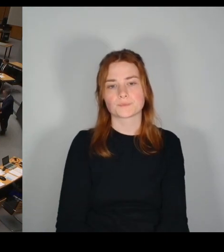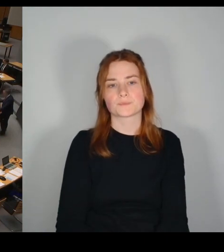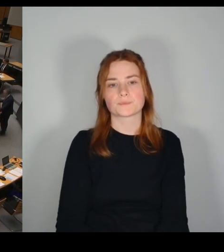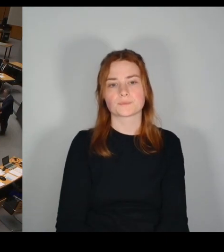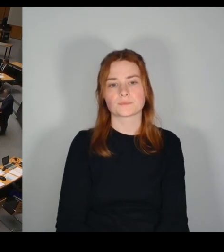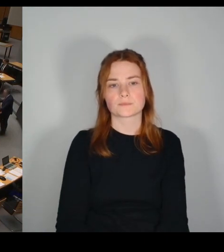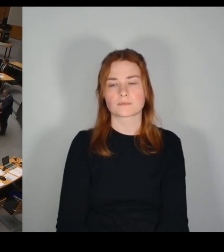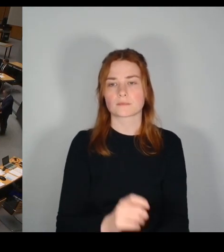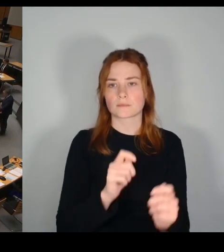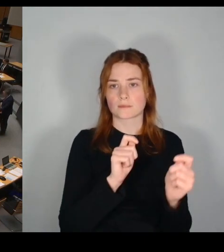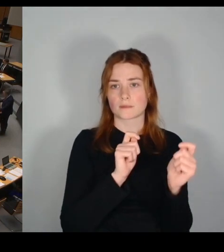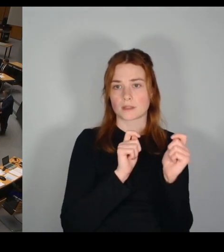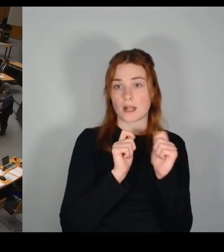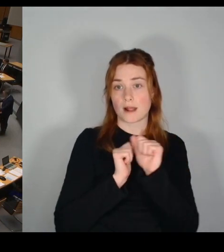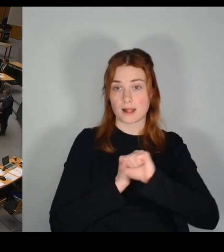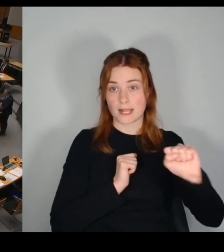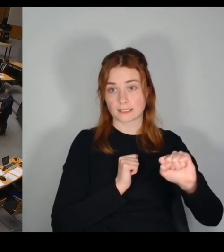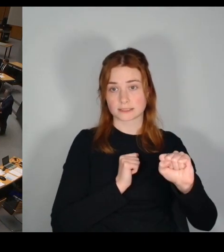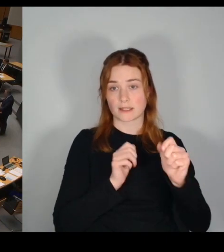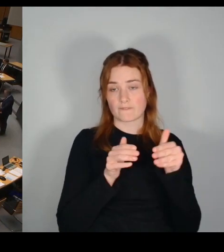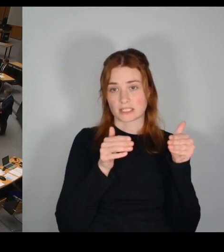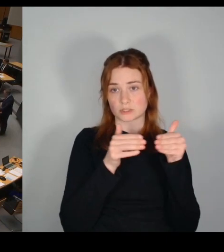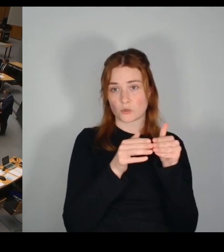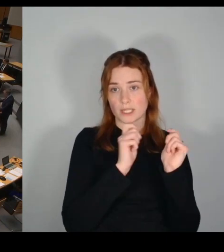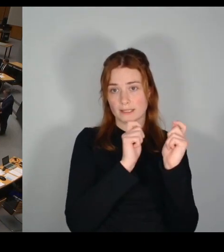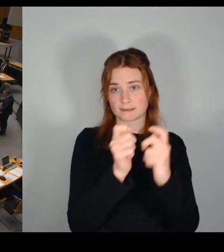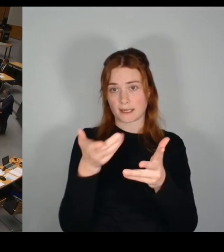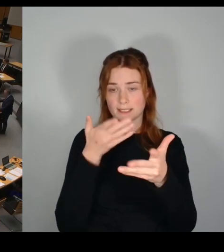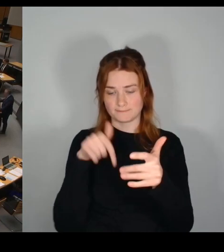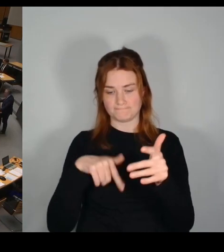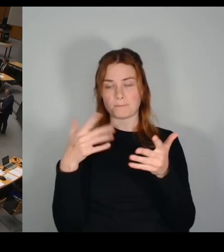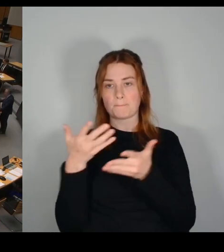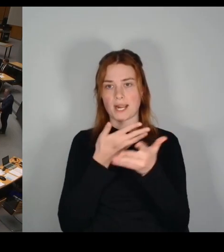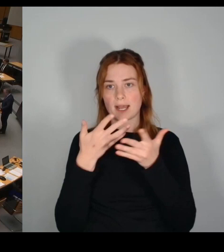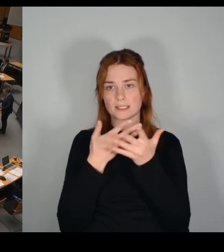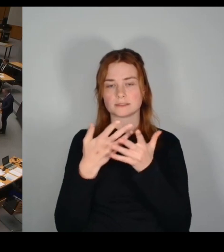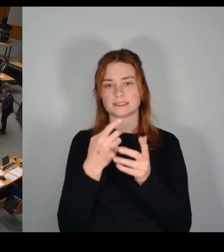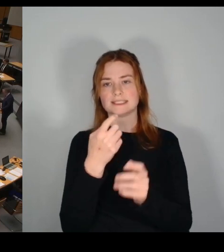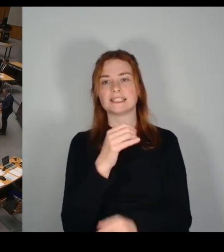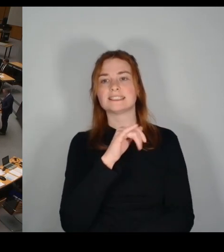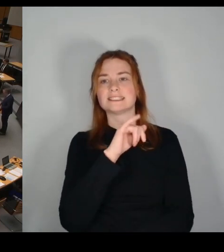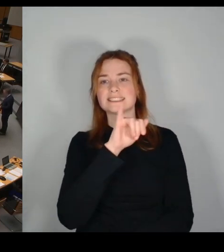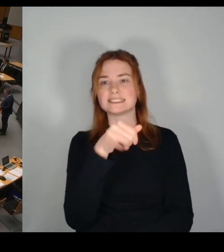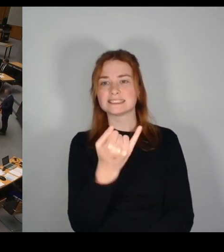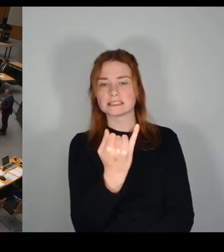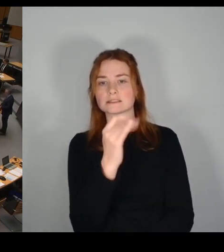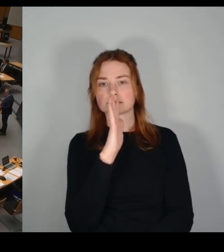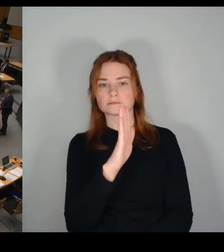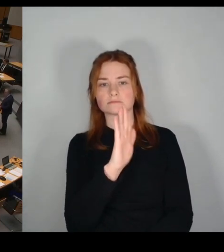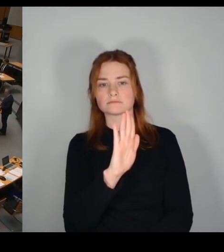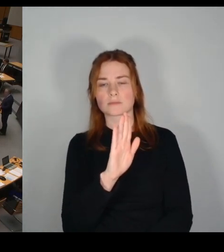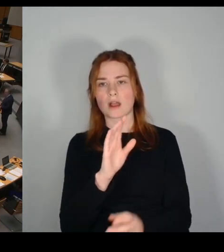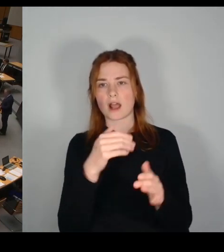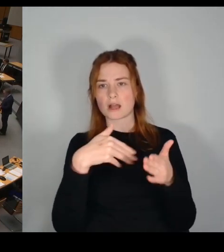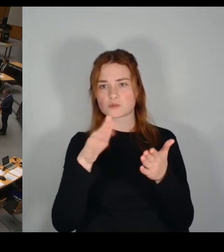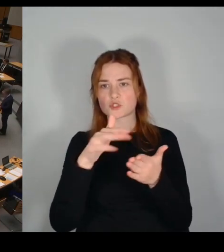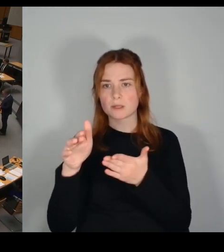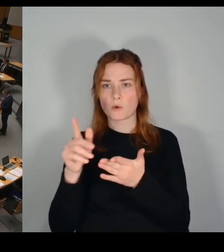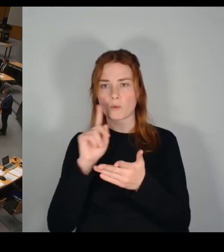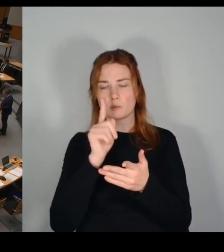von Jesiden gestoppt werden sollen. Um es vorwegzunehmen Damen aus Berlin werden keine Jesiden abgeschoben.